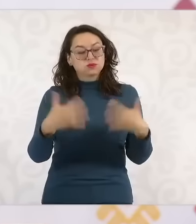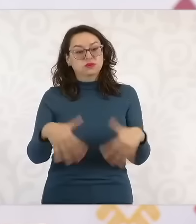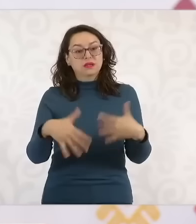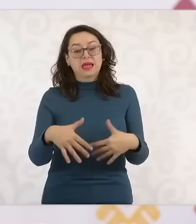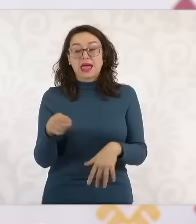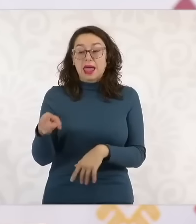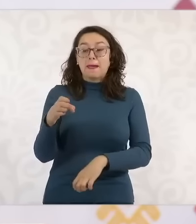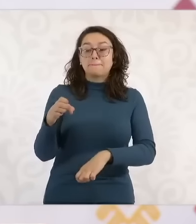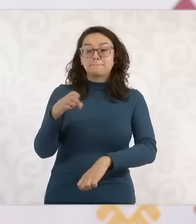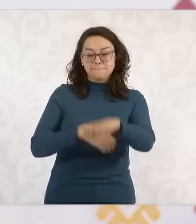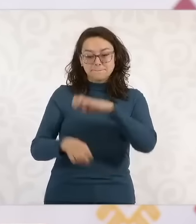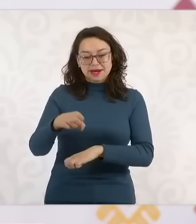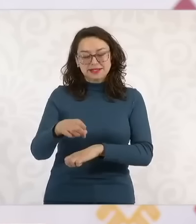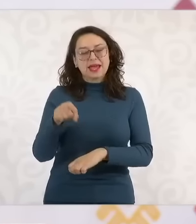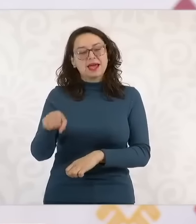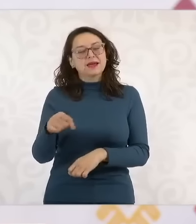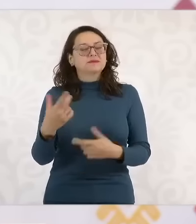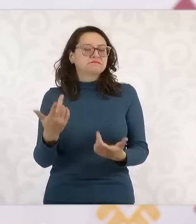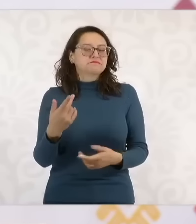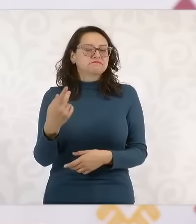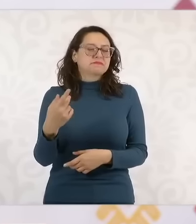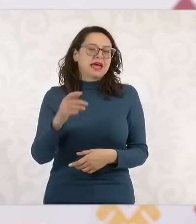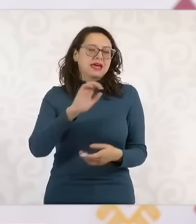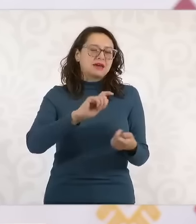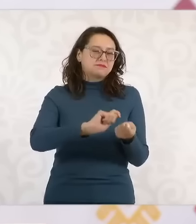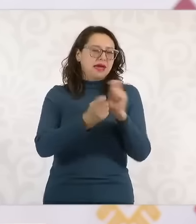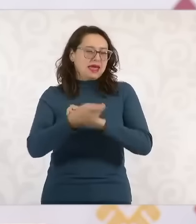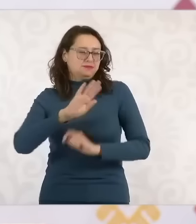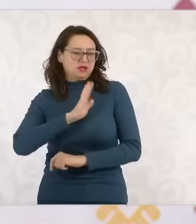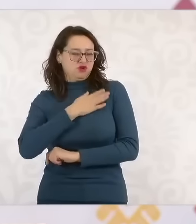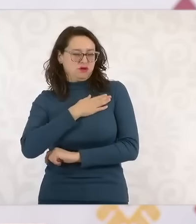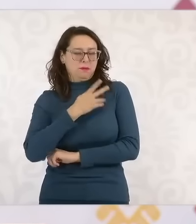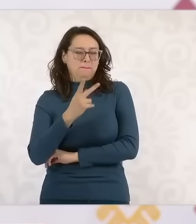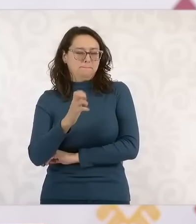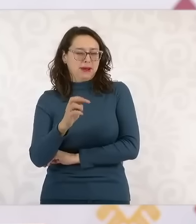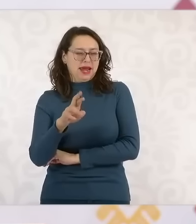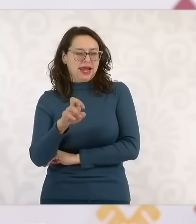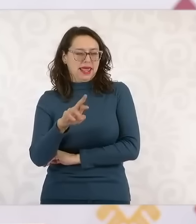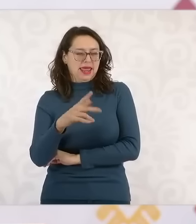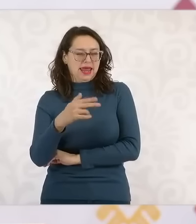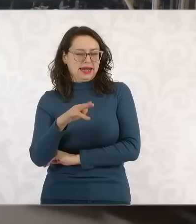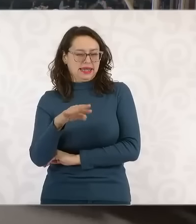se puede traducir como Peregrinos. Está aquí su CEO global. Fabio es brasileño. Bienvenido,